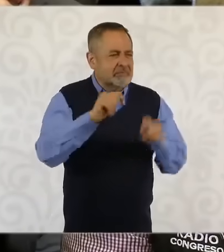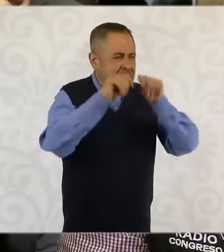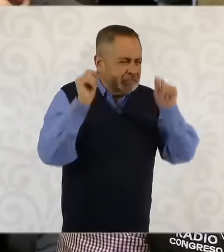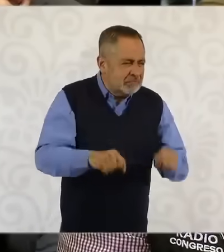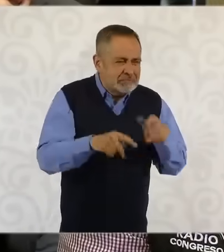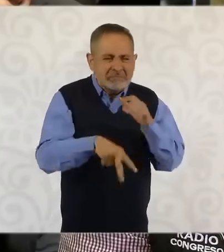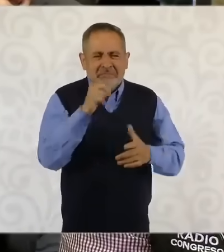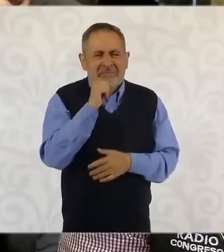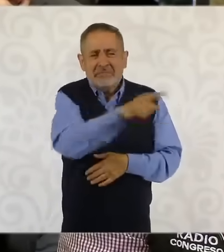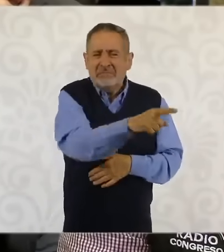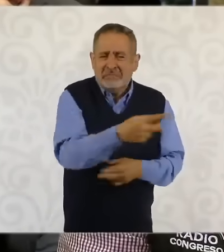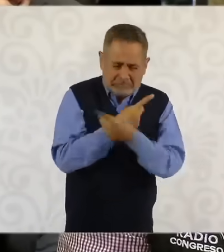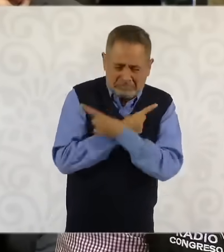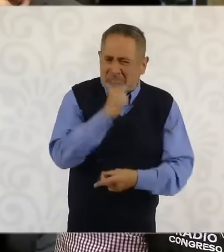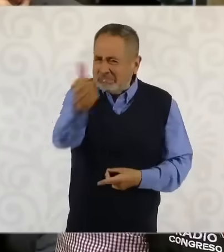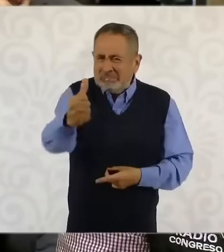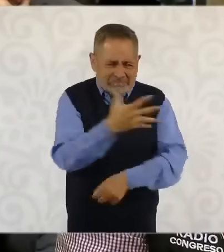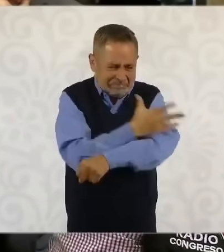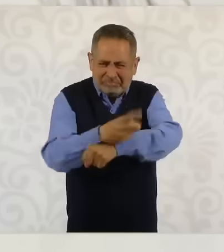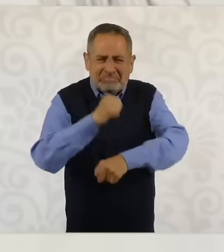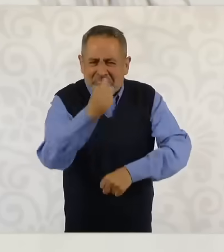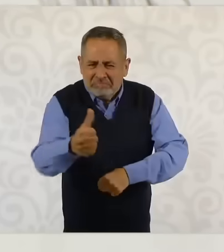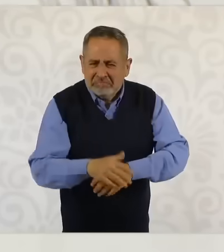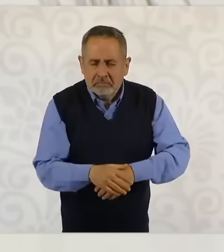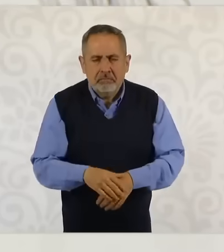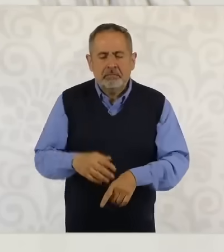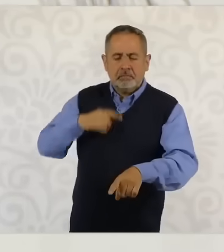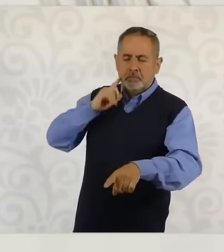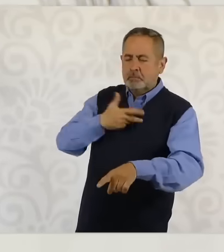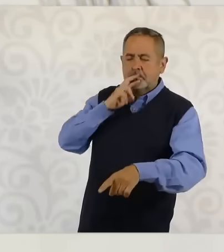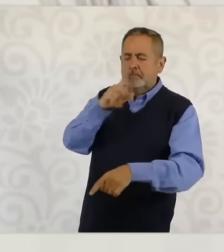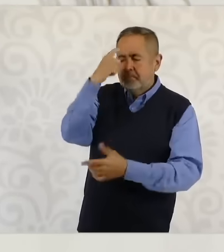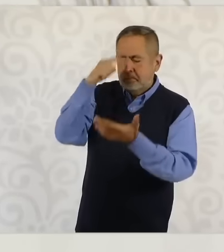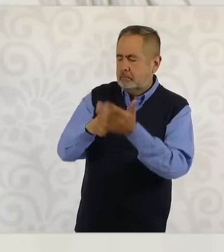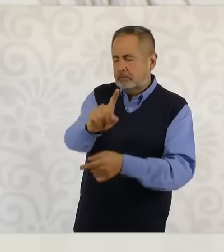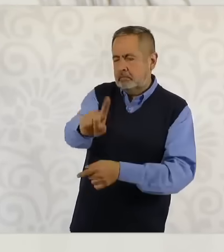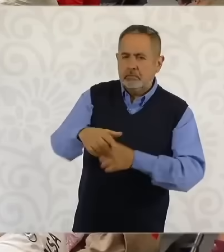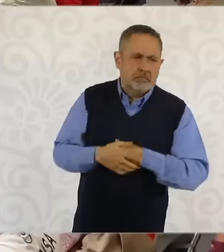gentes inmorales presidenta no no lo creo bueno sabrá Dios qué hizo ahí en la UNAM para que le